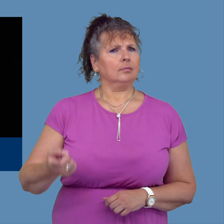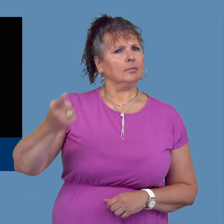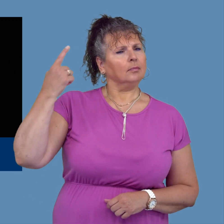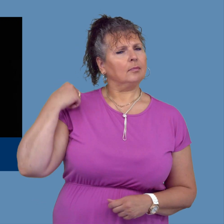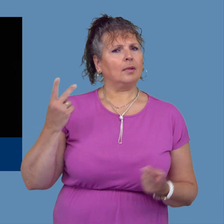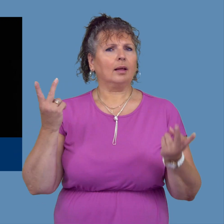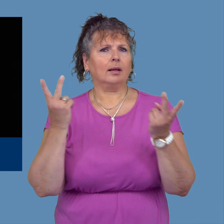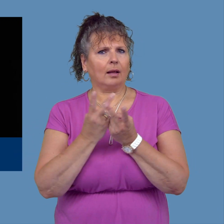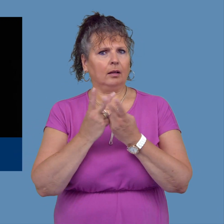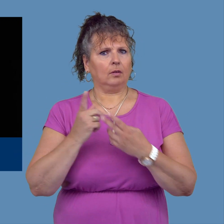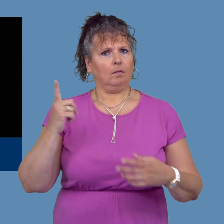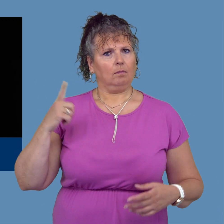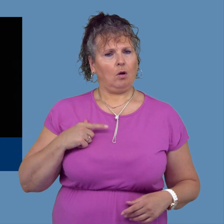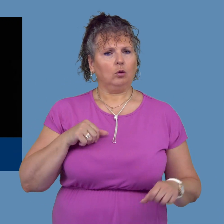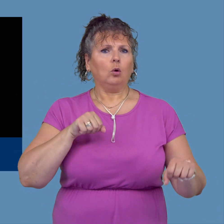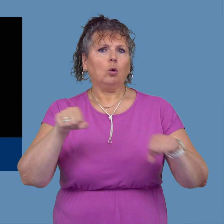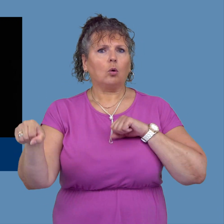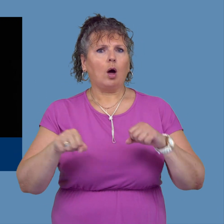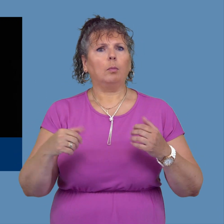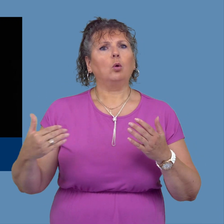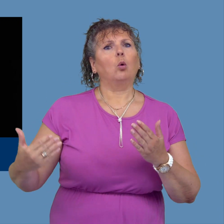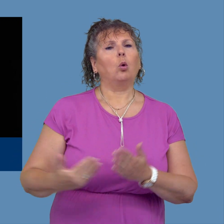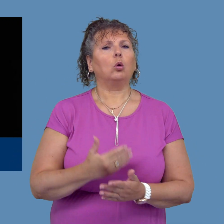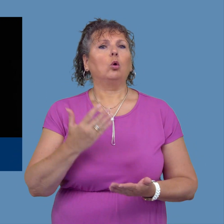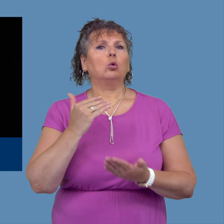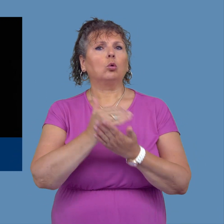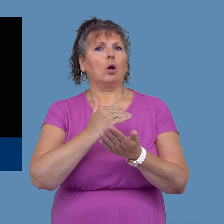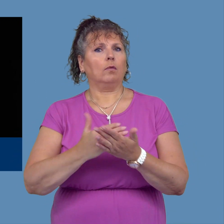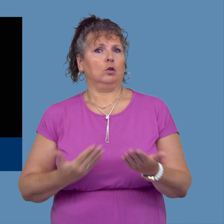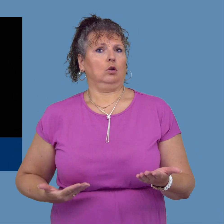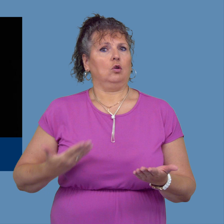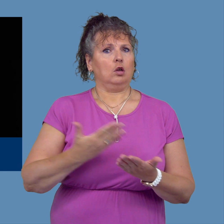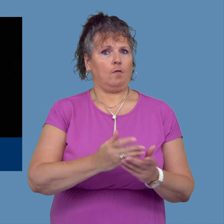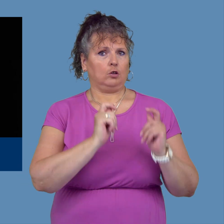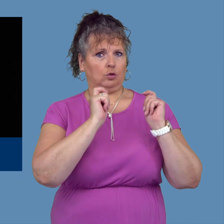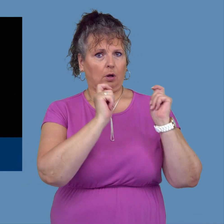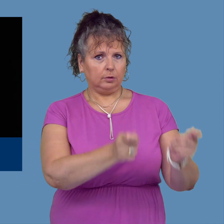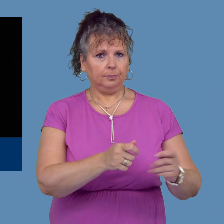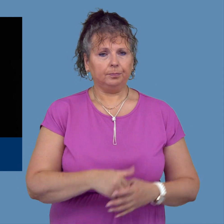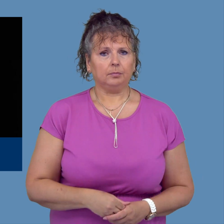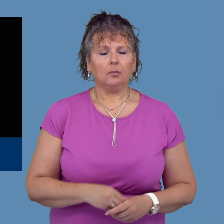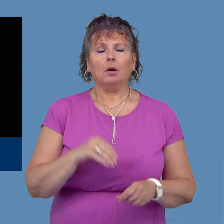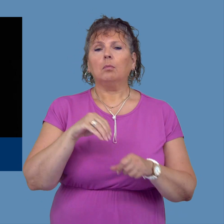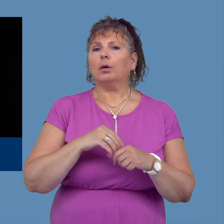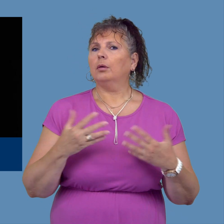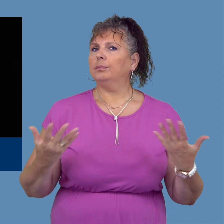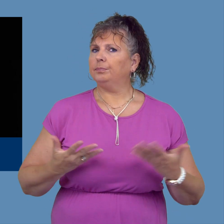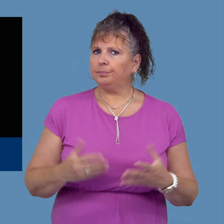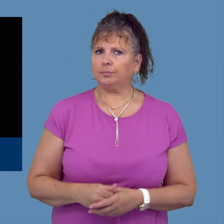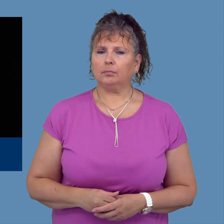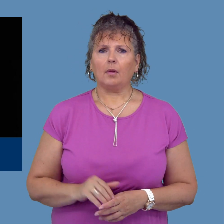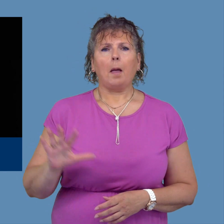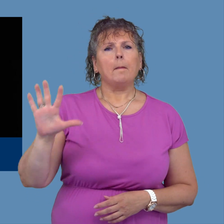Múlt kedden a kormány új javaslata szerint